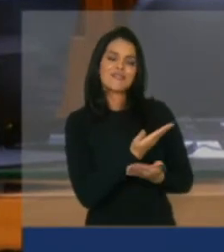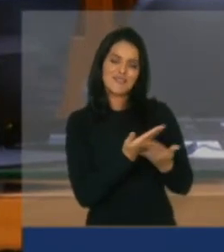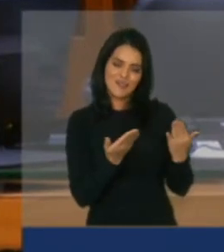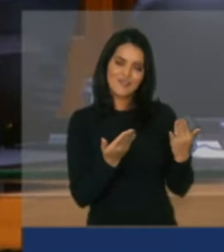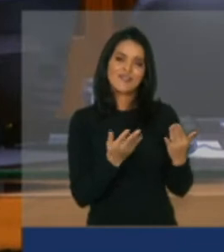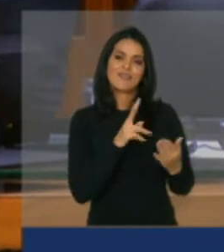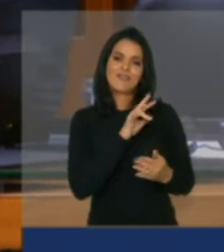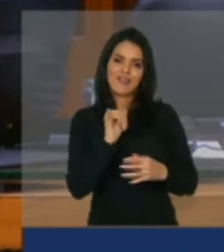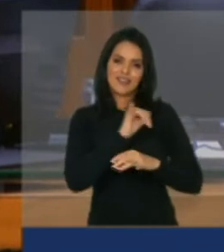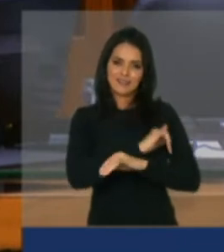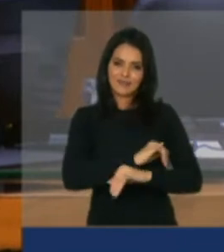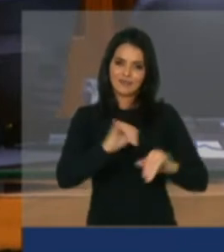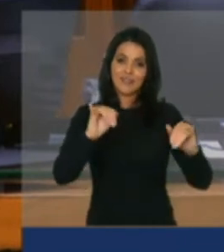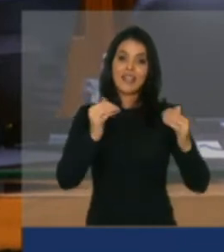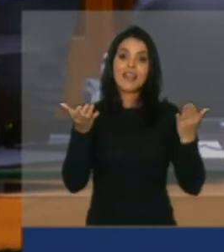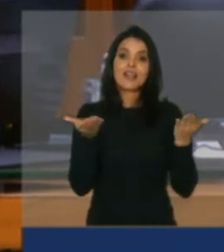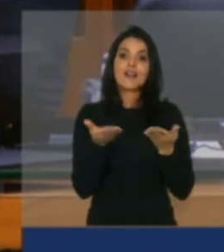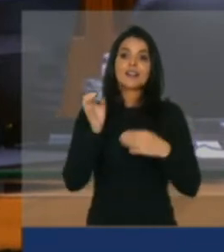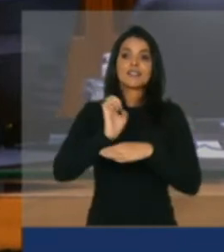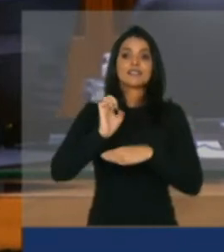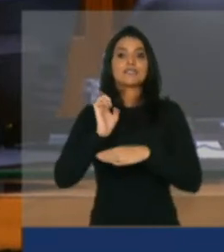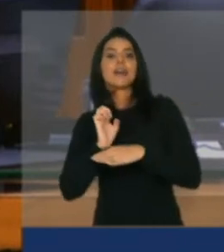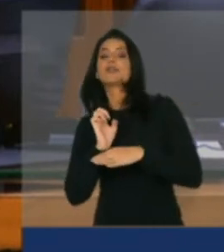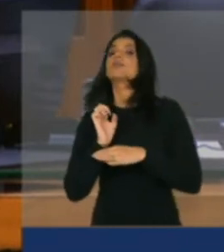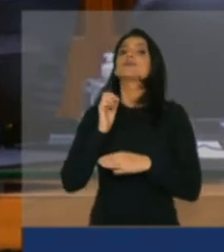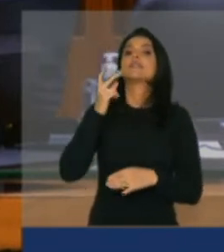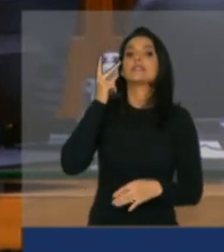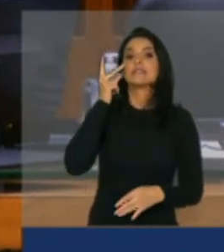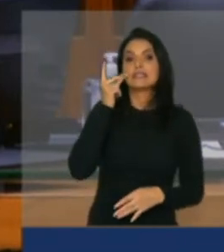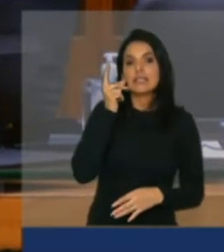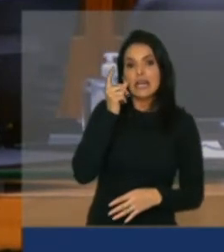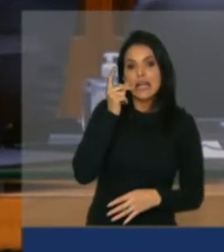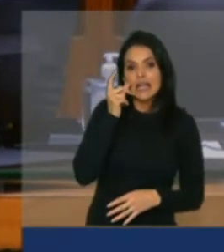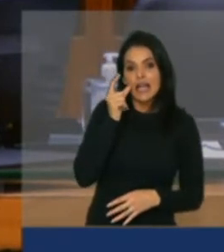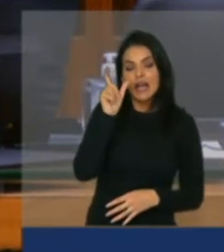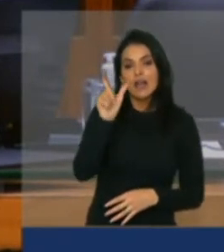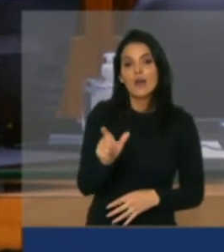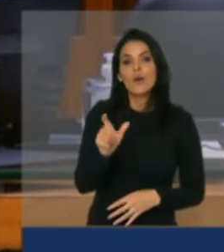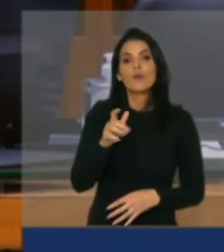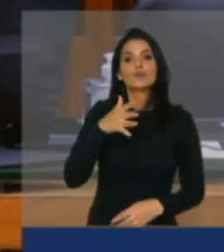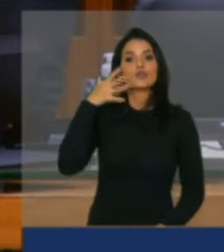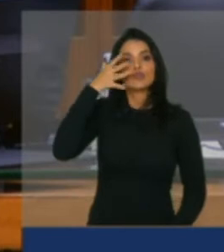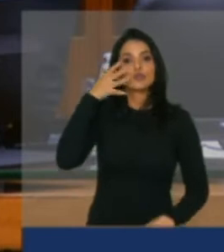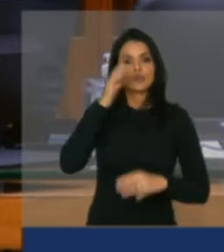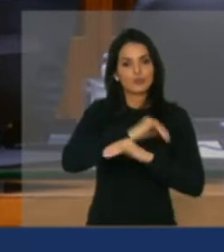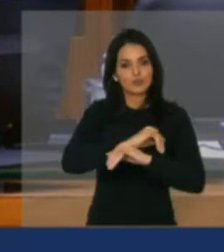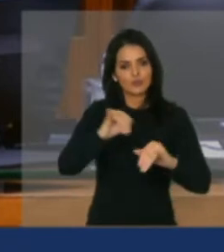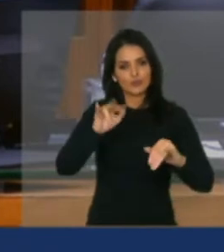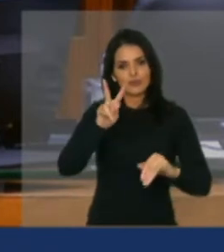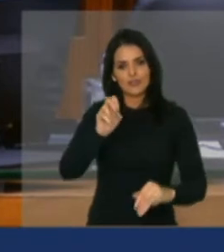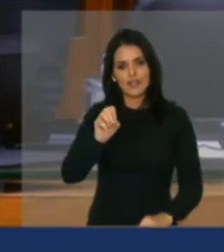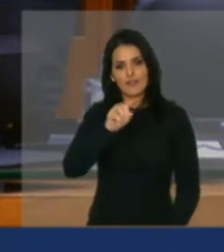A, MEU AMIGO JOSÉCIRILO, DO NOSSO CEARÁ, ATENDENDO O PEDIDO DE VOSSA EXCELÊNCIA, O SEU DISCURSO SERÁ COMUNICADO EM TODOS OS ÓRGÃOS DE COMUNICAÇÃO DESTA CASA.